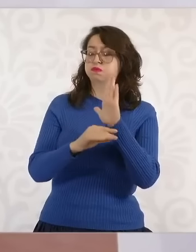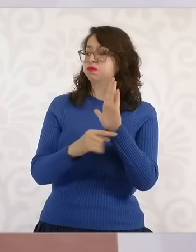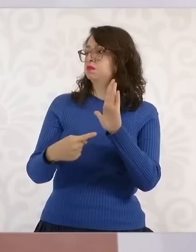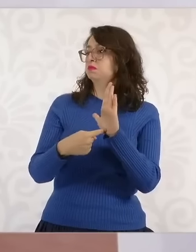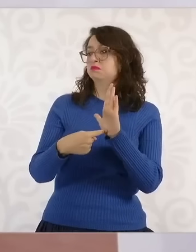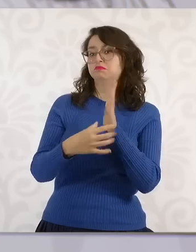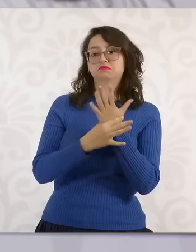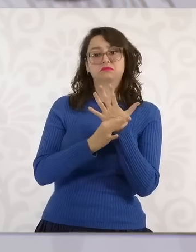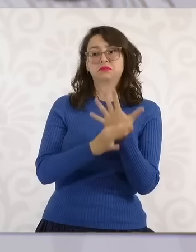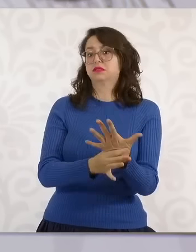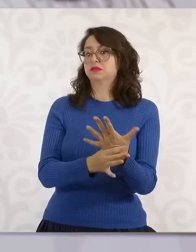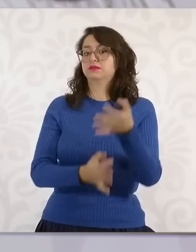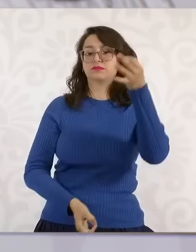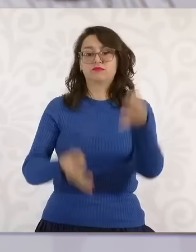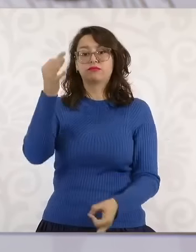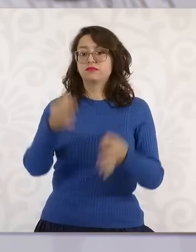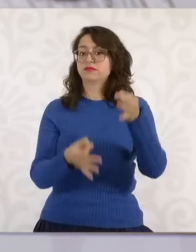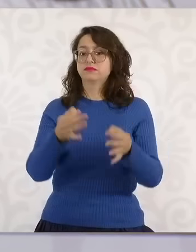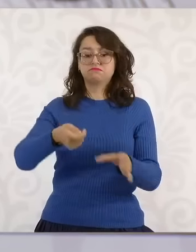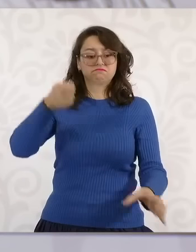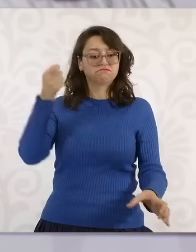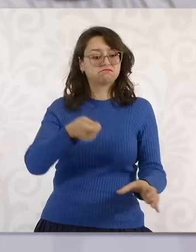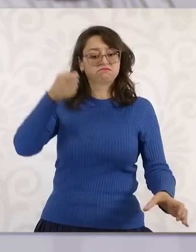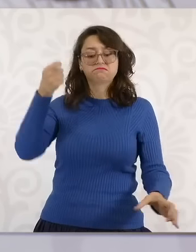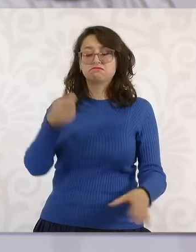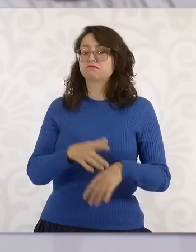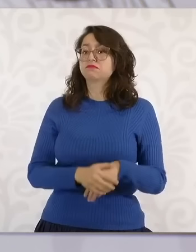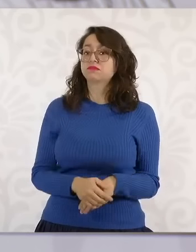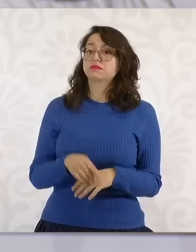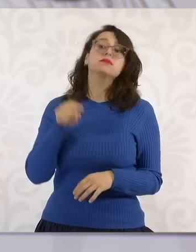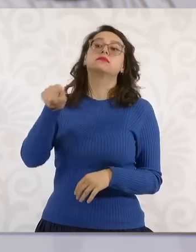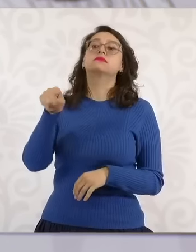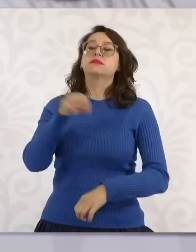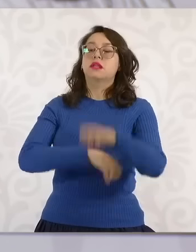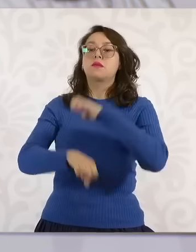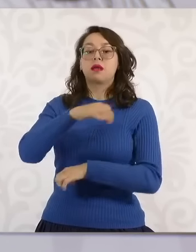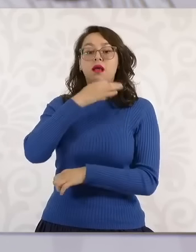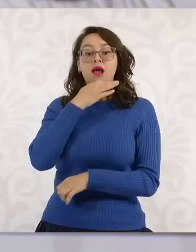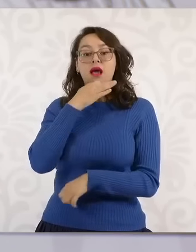en que se notifique a estos grupos empresariales o este grupo empresarial a través de dos de